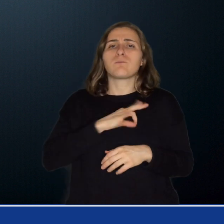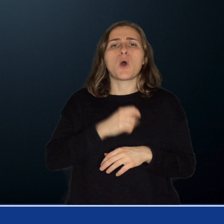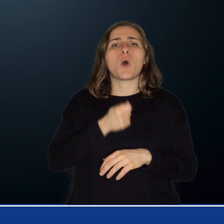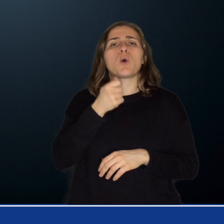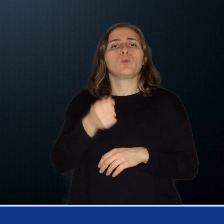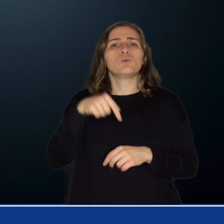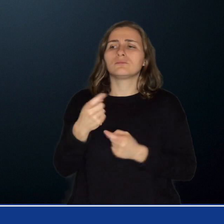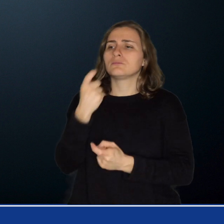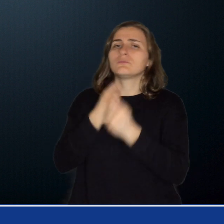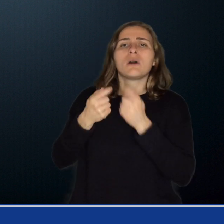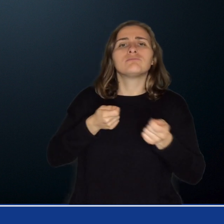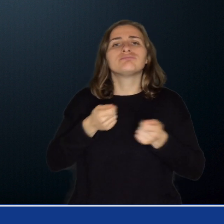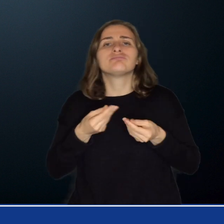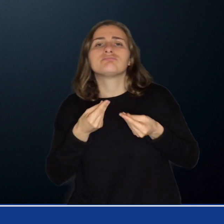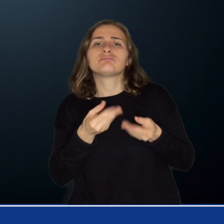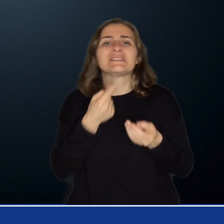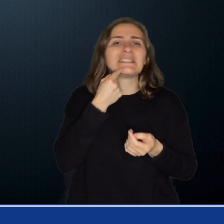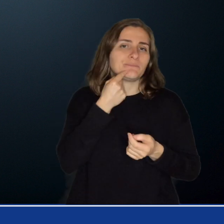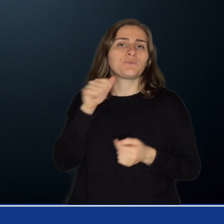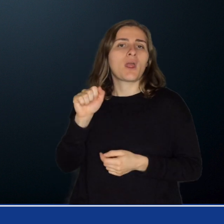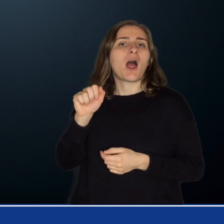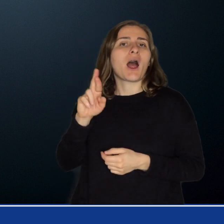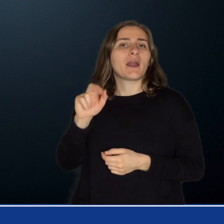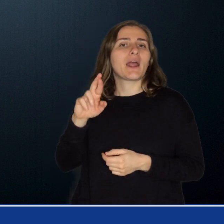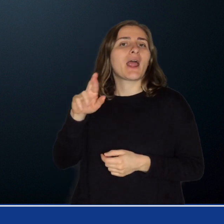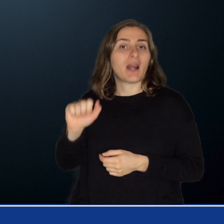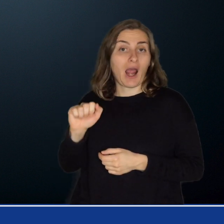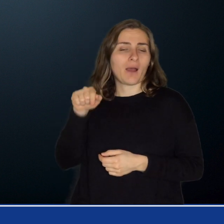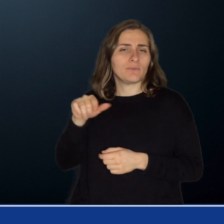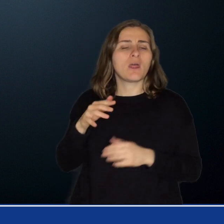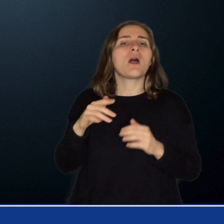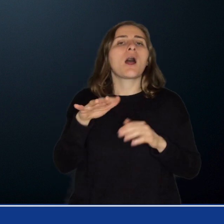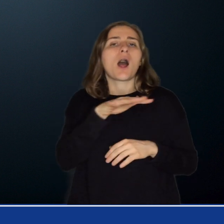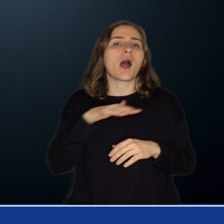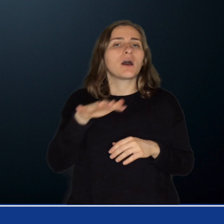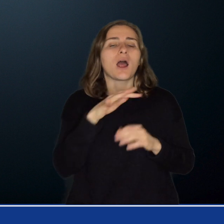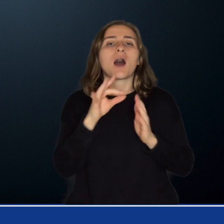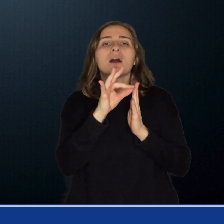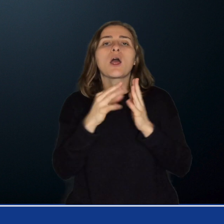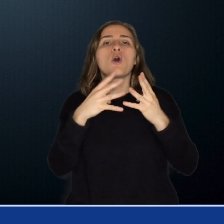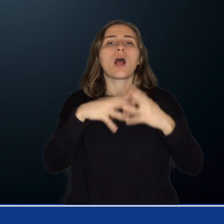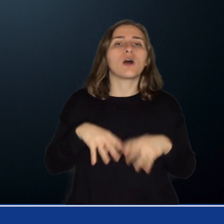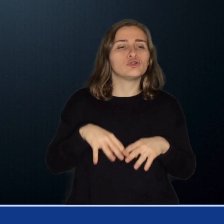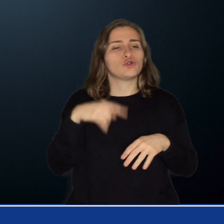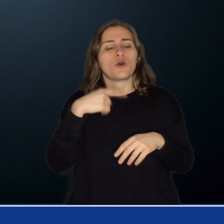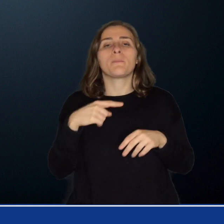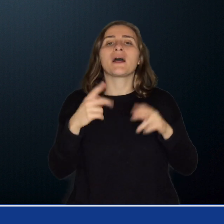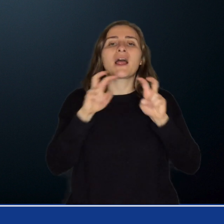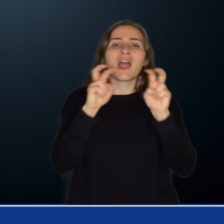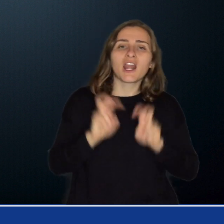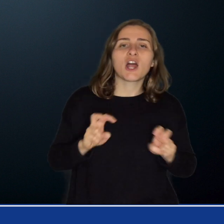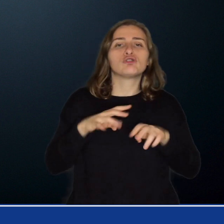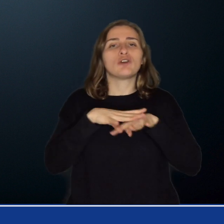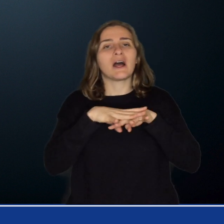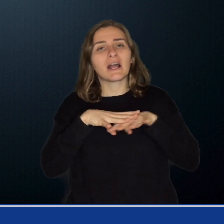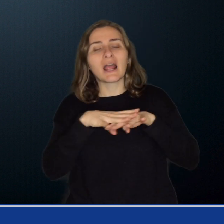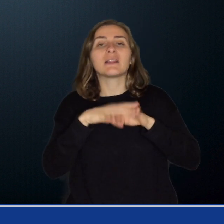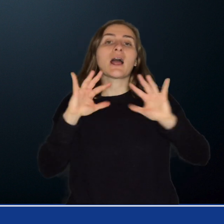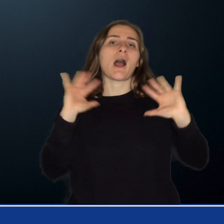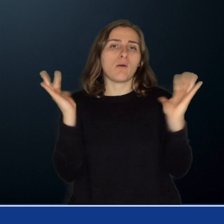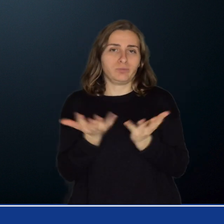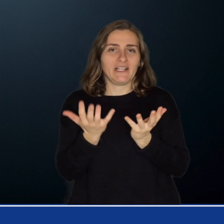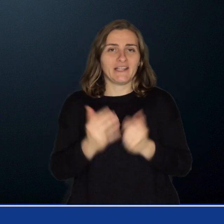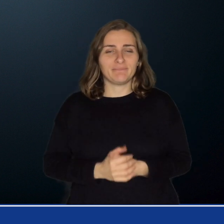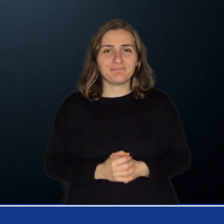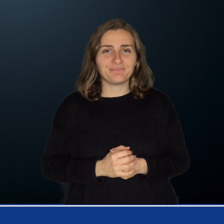Il Bonus sociale è un incentivo erogato e gestito direttamente dall’Arera, l’Autorità di Regolazione per Energia, Reti e Ambiente.